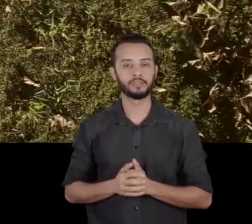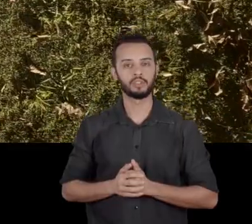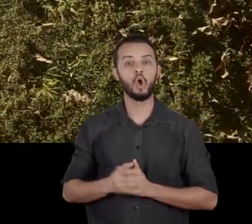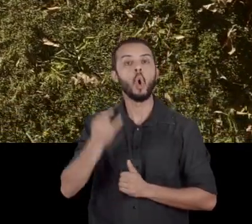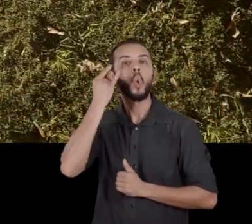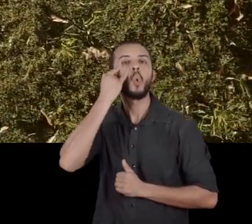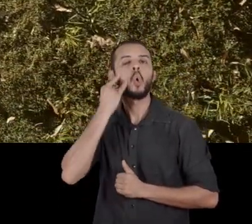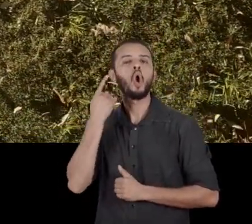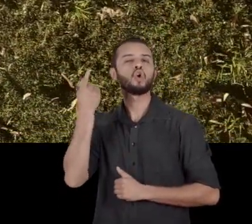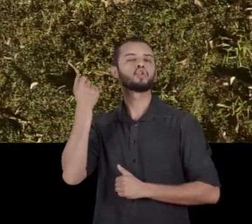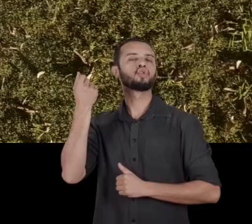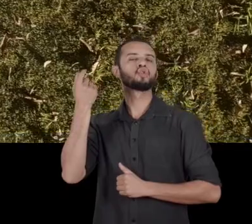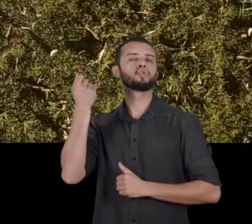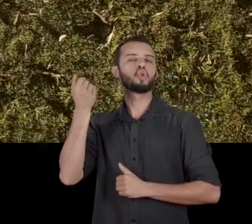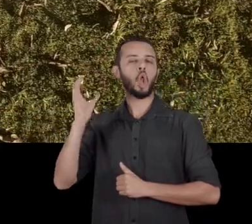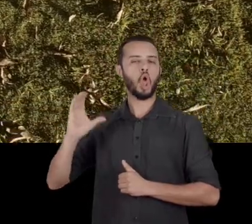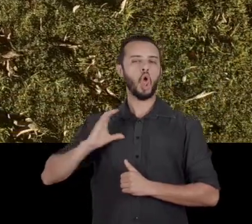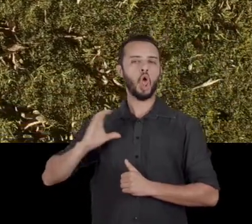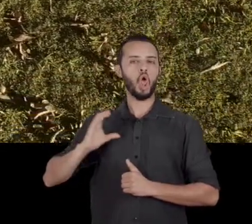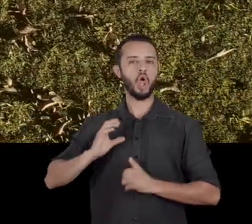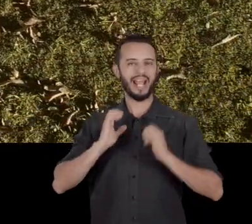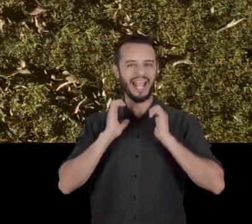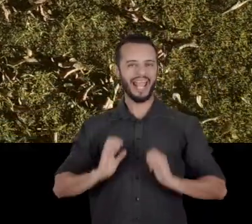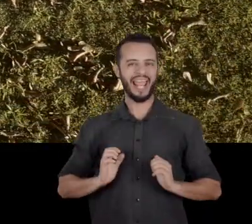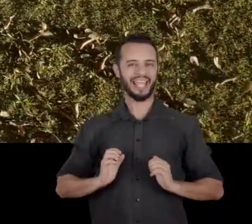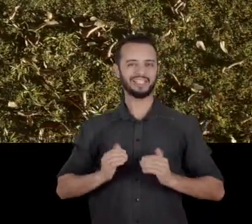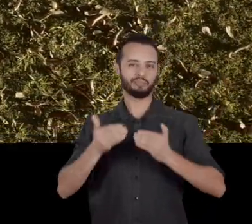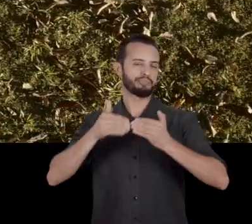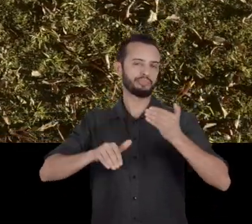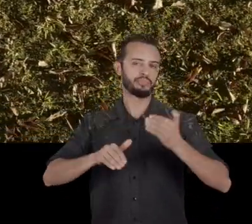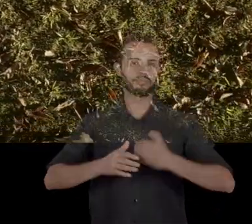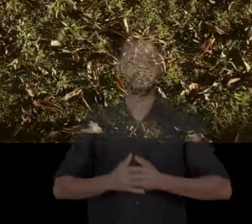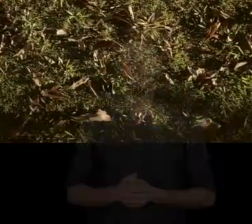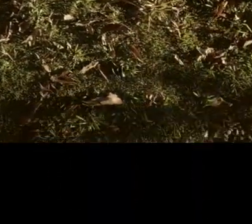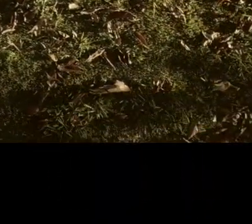como eu falei, do ponto de vista do lucro, não existe uma ética possível.